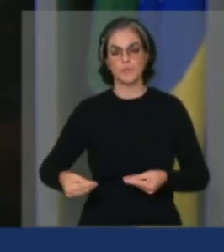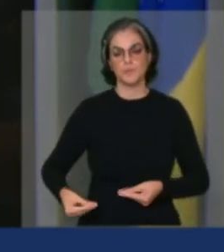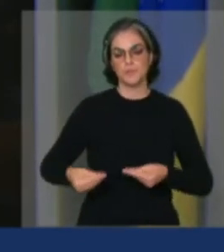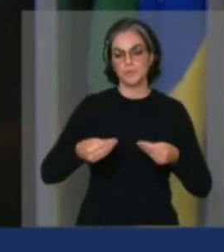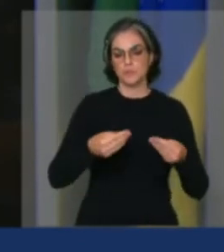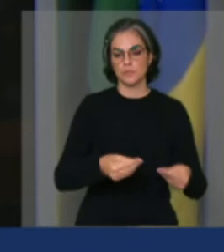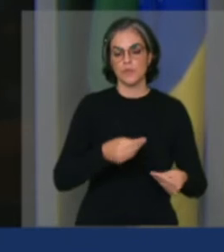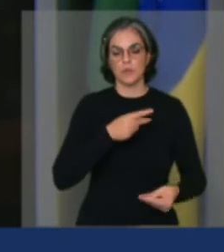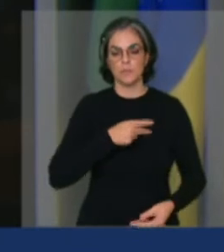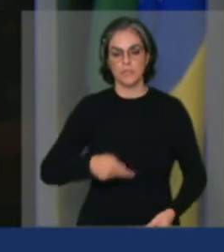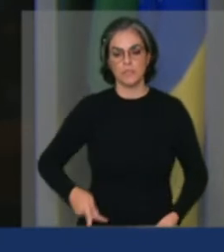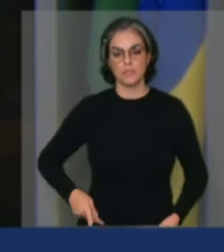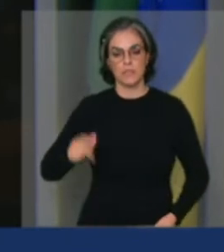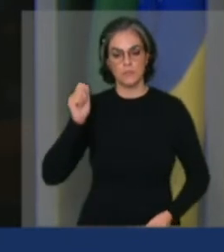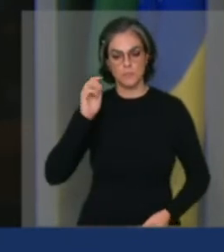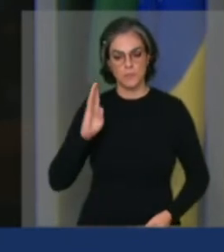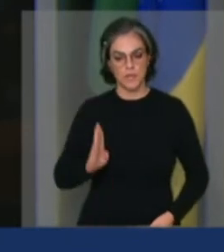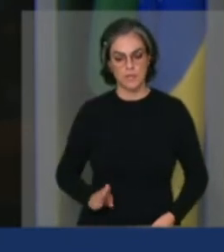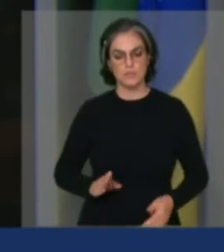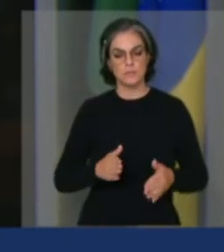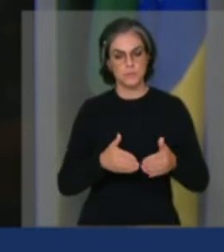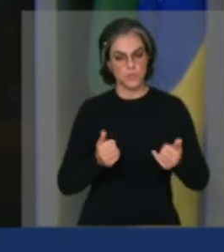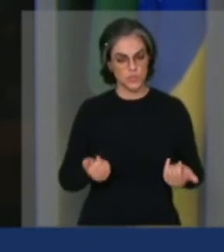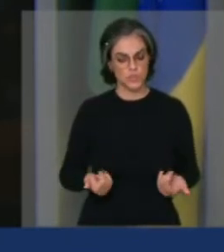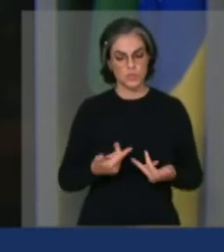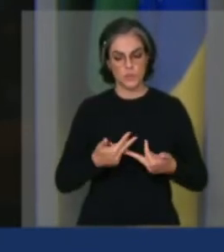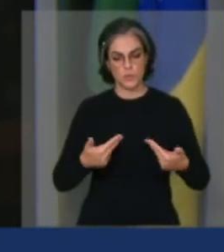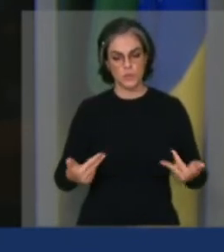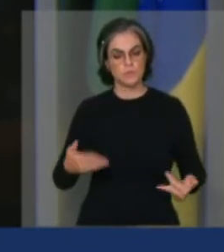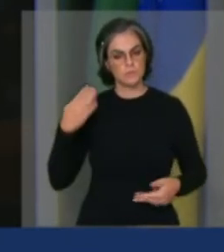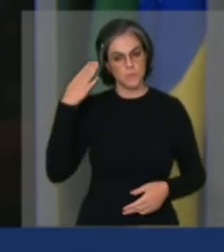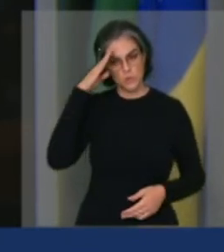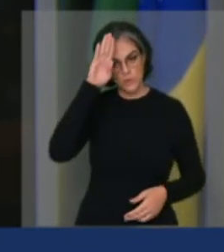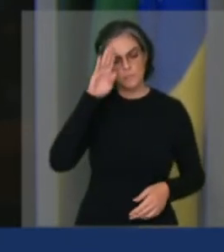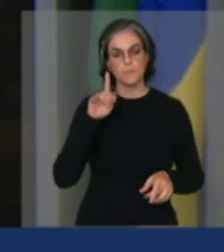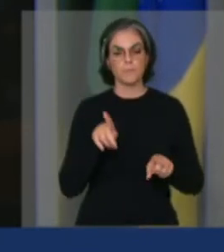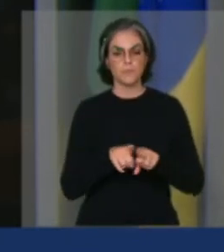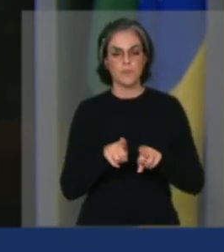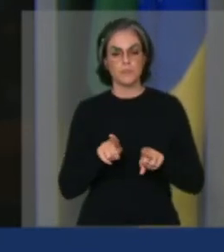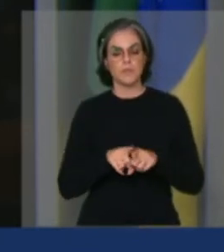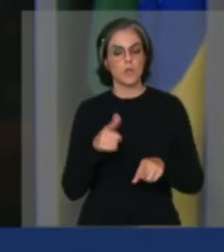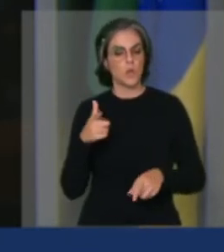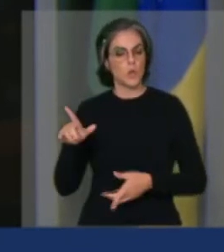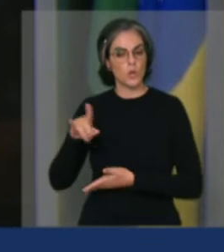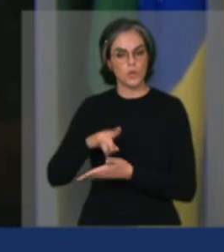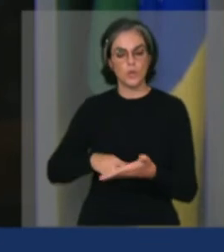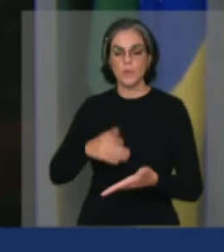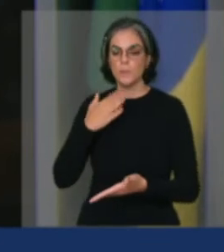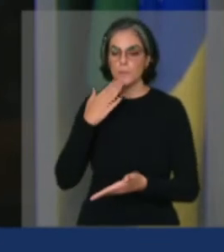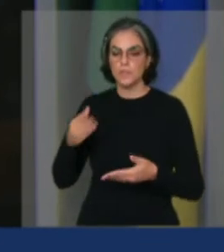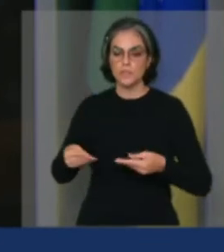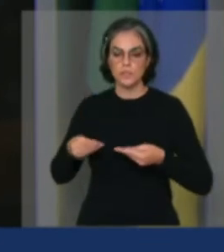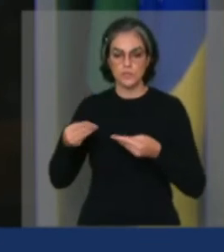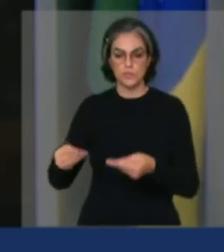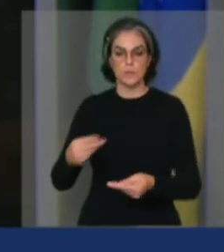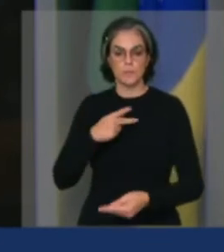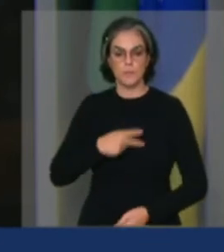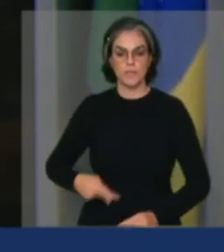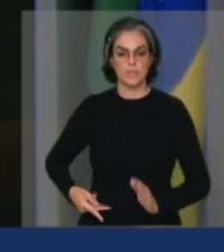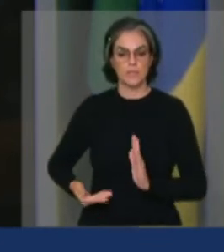REPÚBLICA, SENHOR JAIR BOLSONARO, E TAMBÉM, É ... UM REQUERIMENTO AO NOSSO PRESIDENTE DESTA CASA, DEPUTADO ARTHUR LIRA, PARA QUE ESTES APROVADOS CONSIGAM